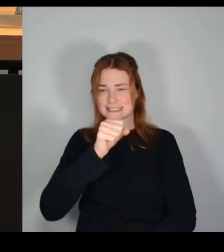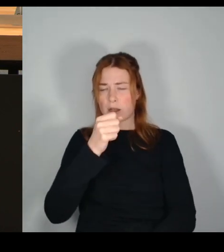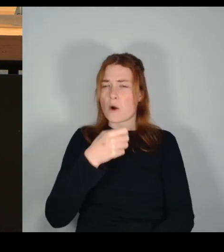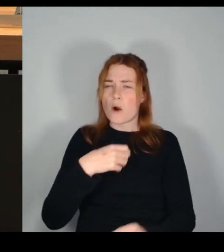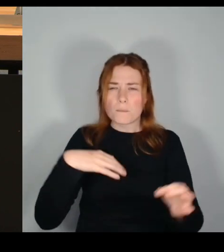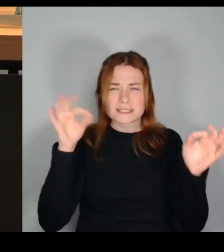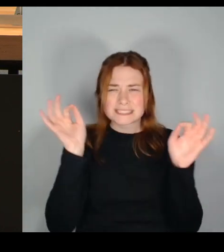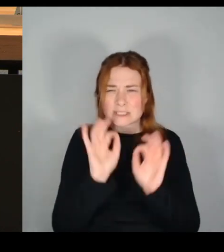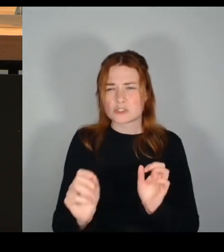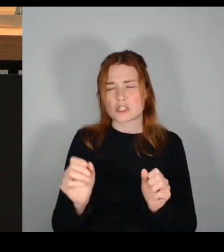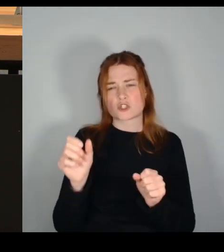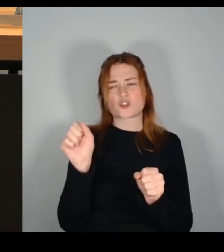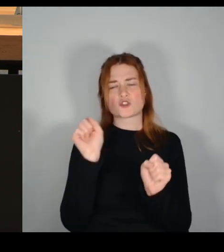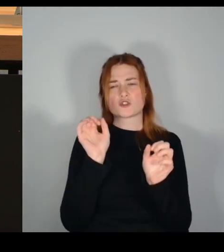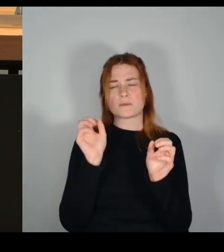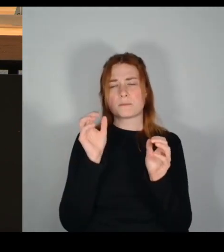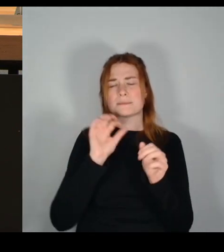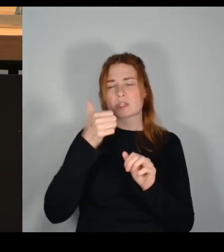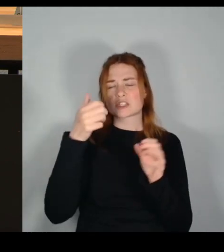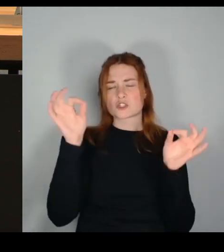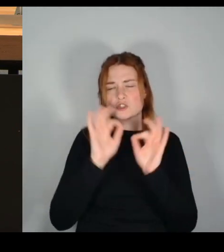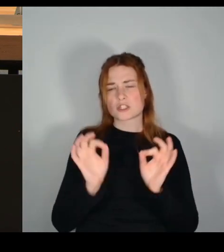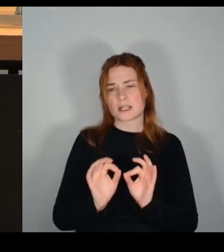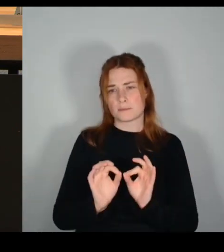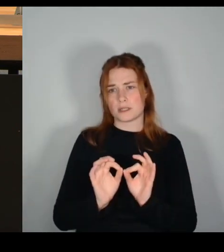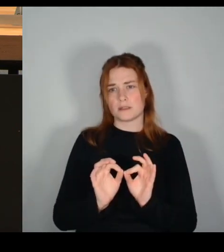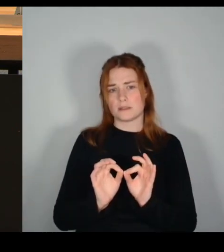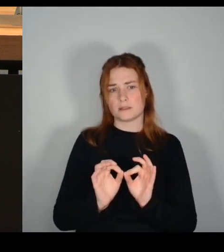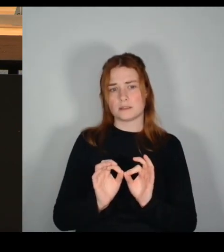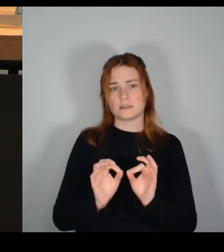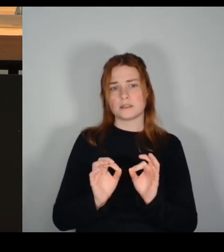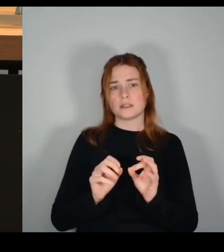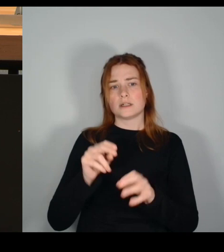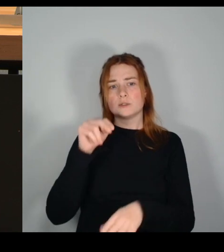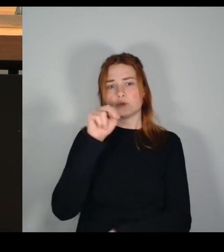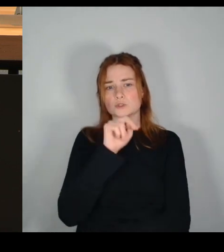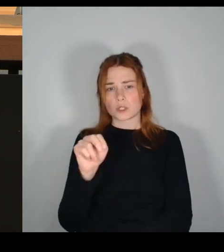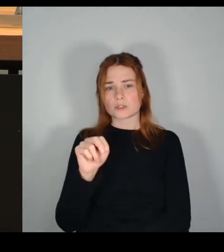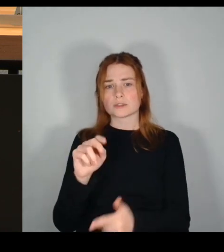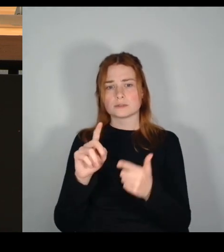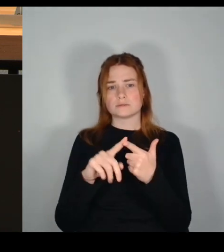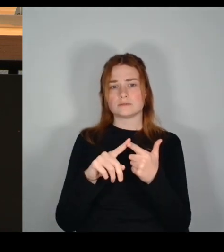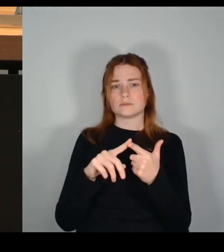jesidischen Minderheit in Nordsyrien und im Nordirak, in irakisch Kurdistan und in Rojava verübt hat.